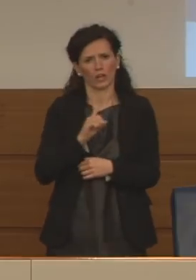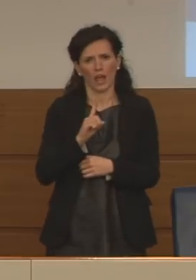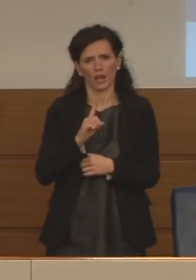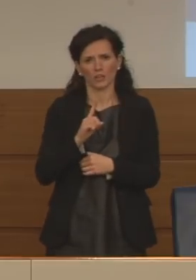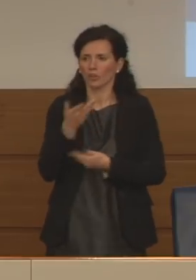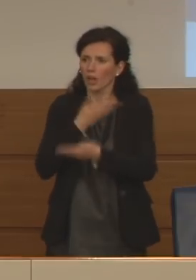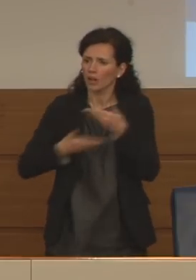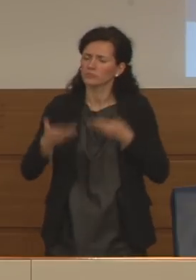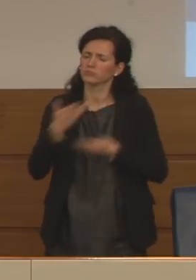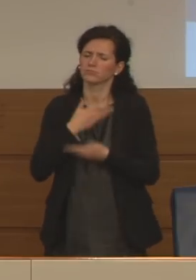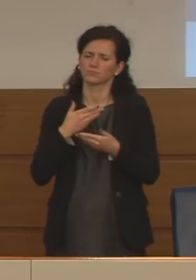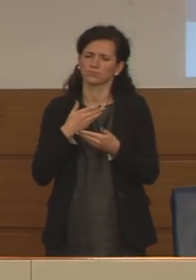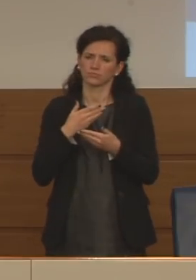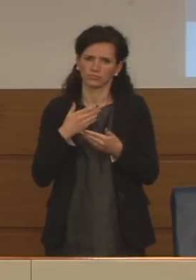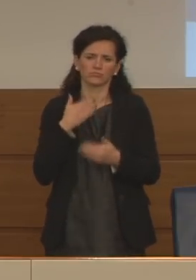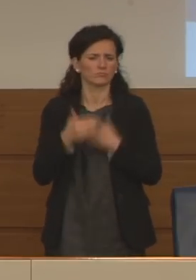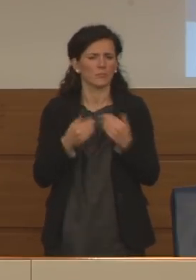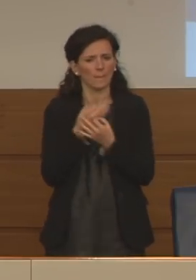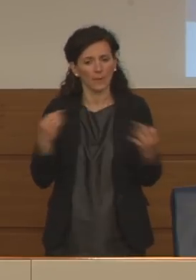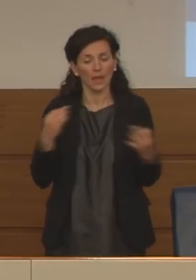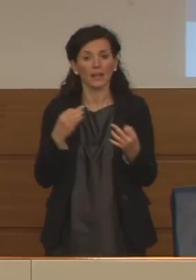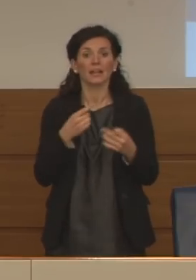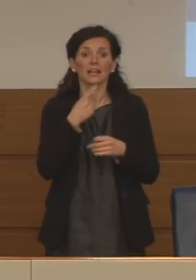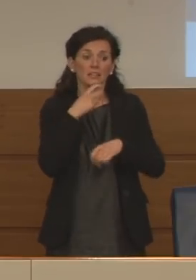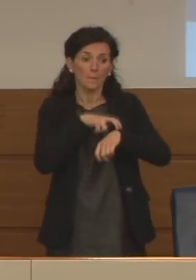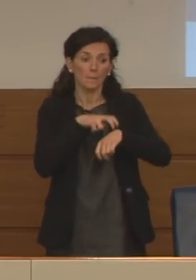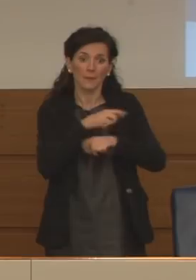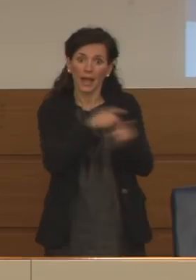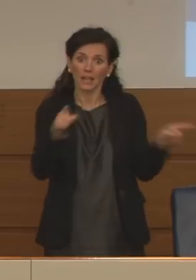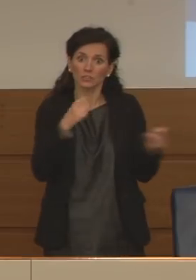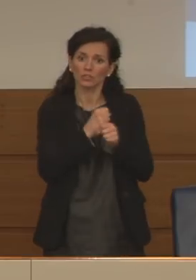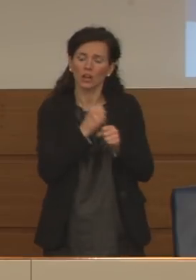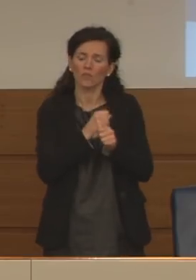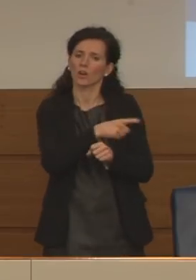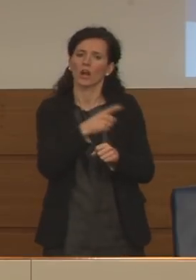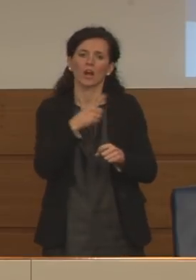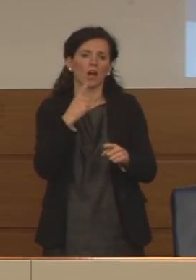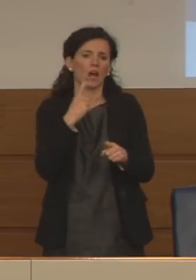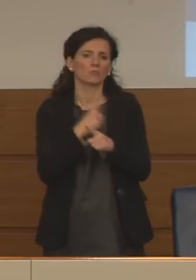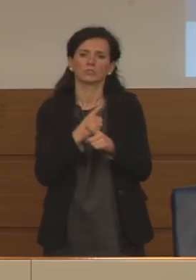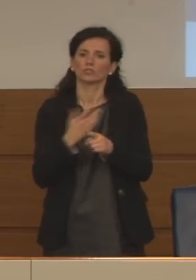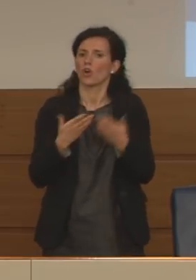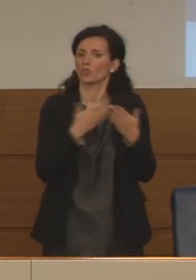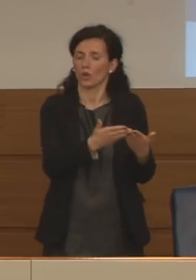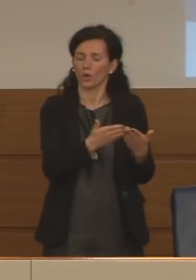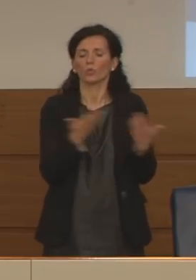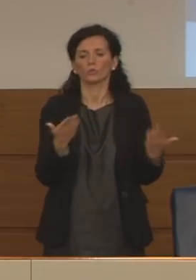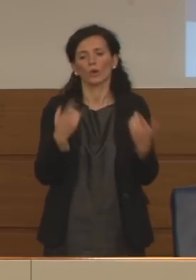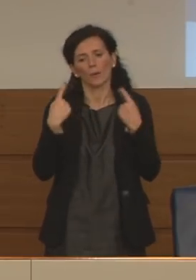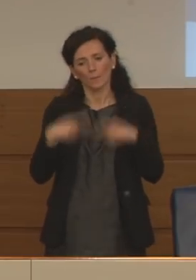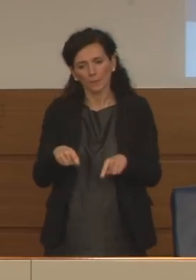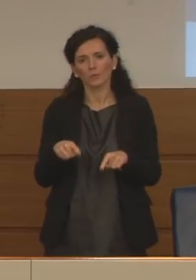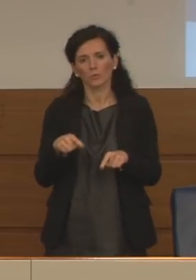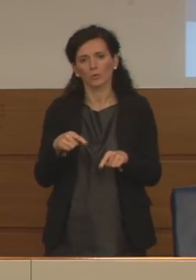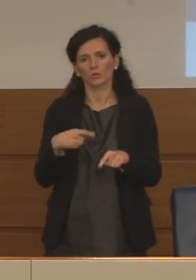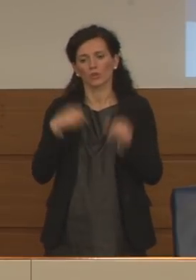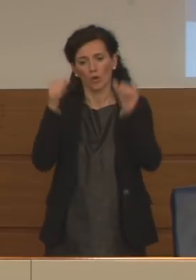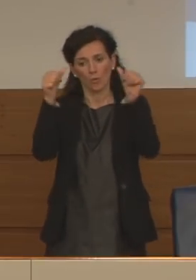medici che sono in prima linea hanno bisogno di aiuto. Quindi abbiamo aperto questo bando per questa task force della Protezione